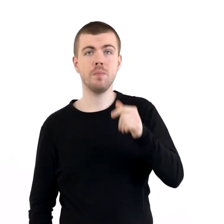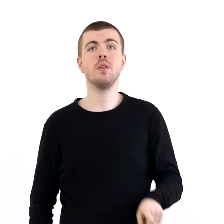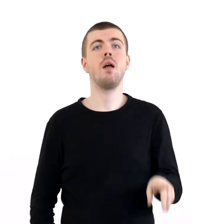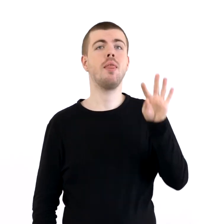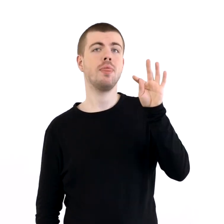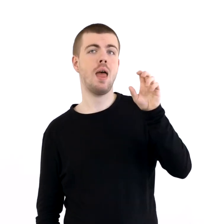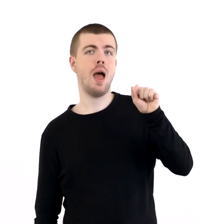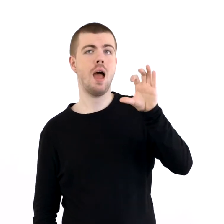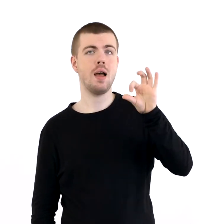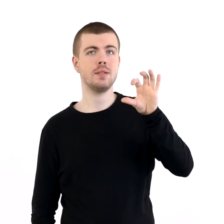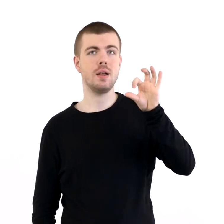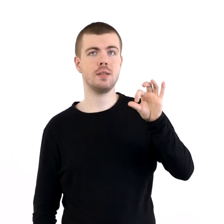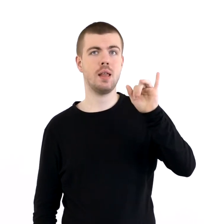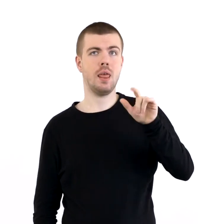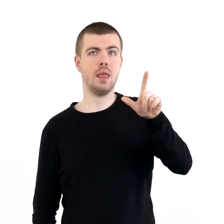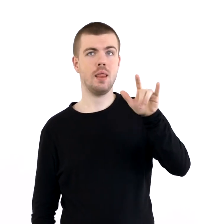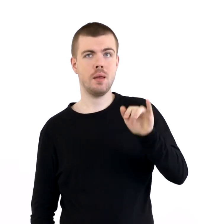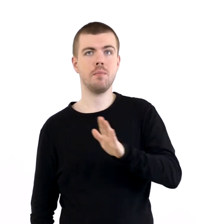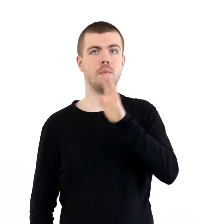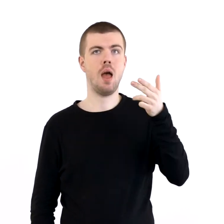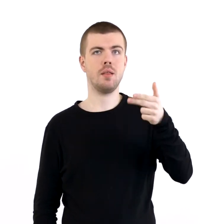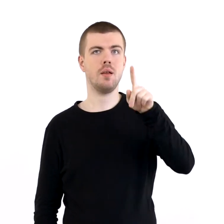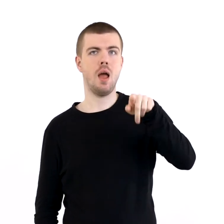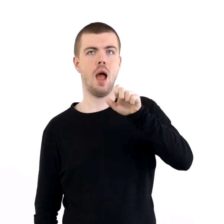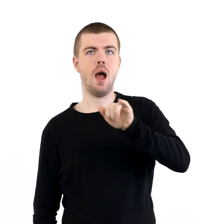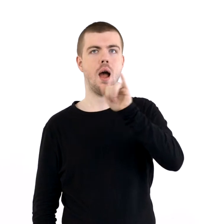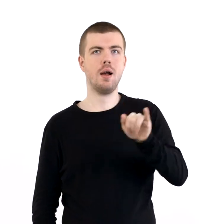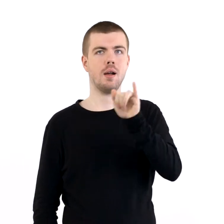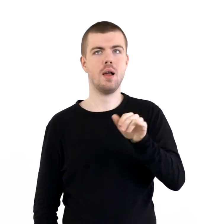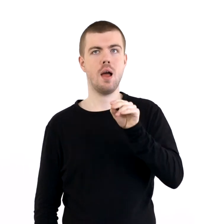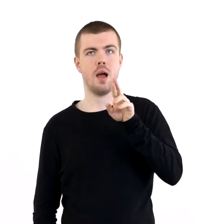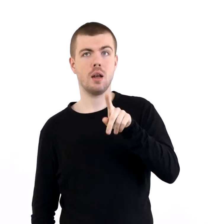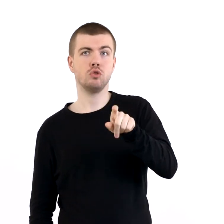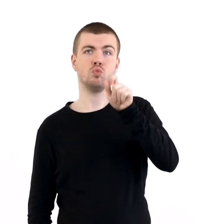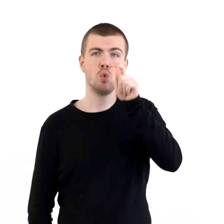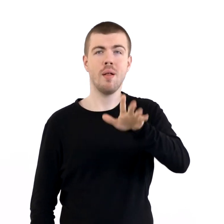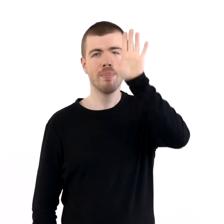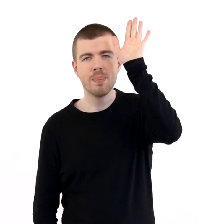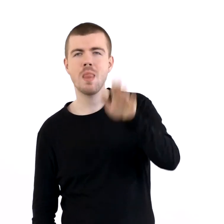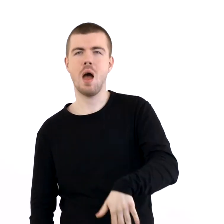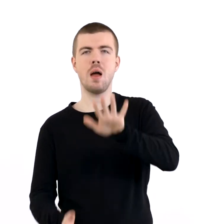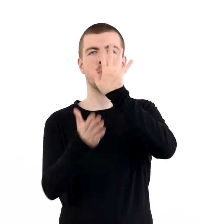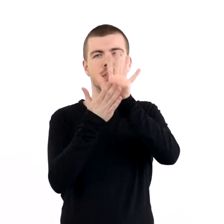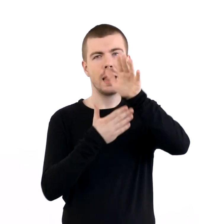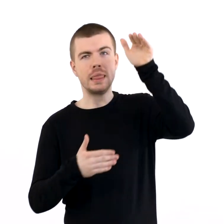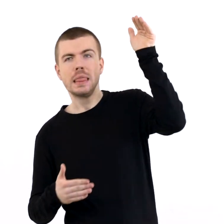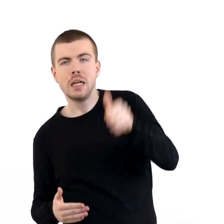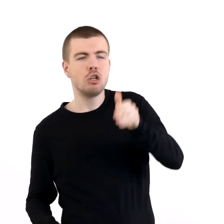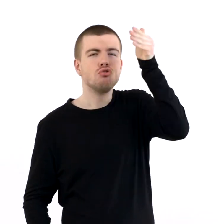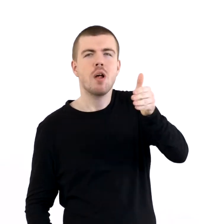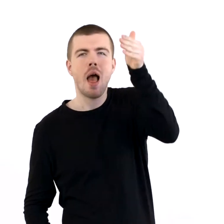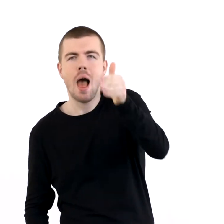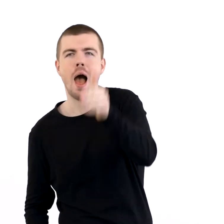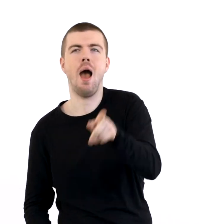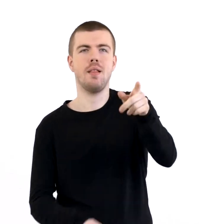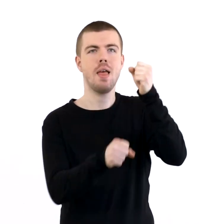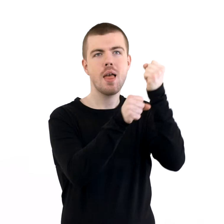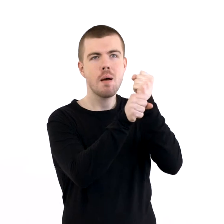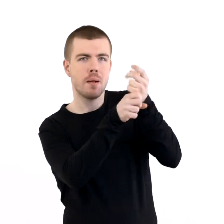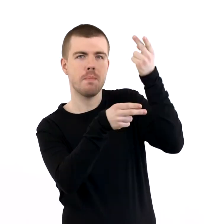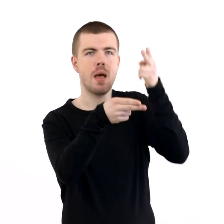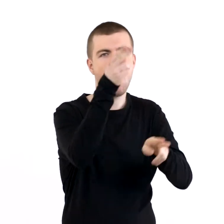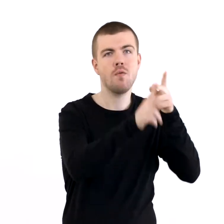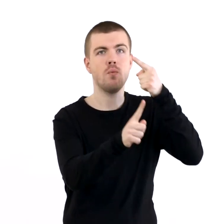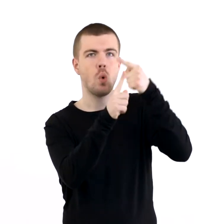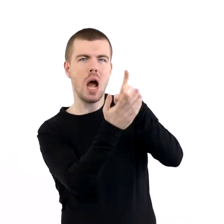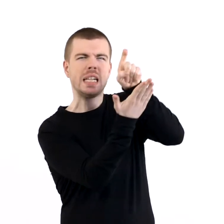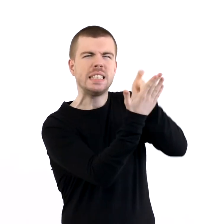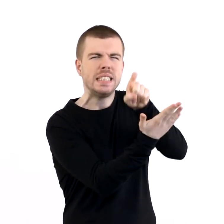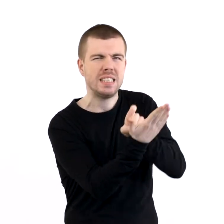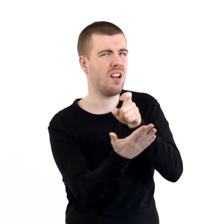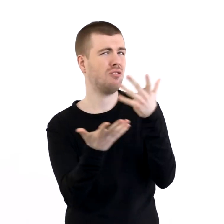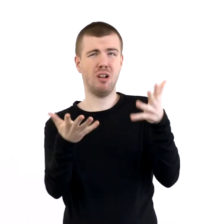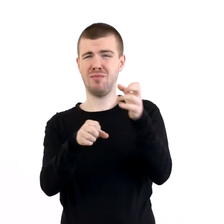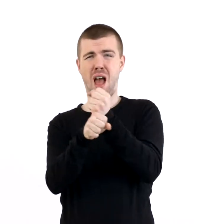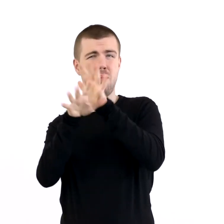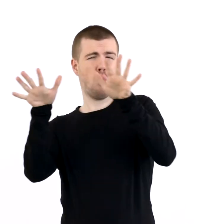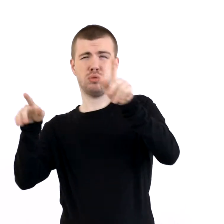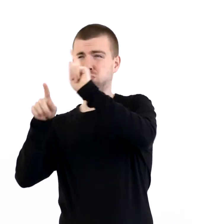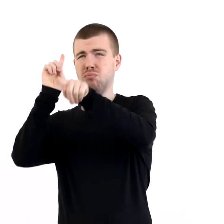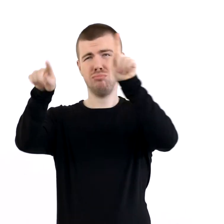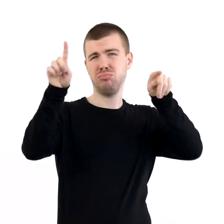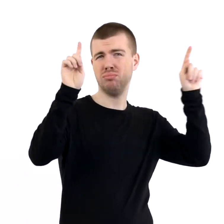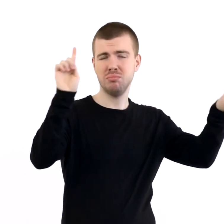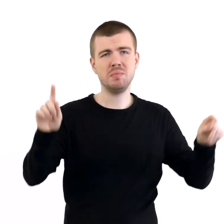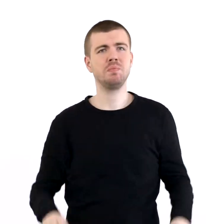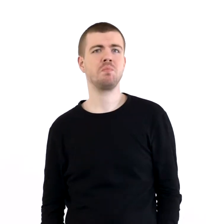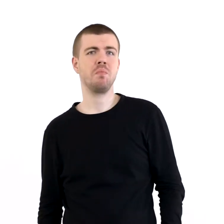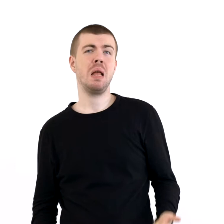Spekuluje się, że może tam znajdować się nawet 15 tys. malowideł i rytów, przeważnie umieszczonych w schroniskach skalnych.